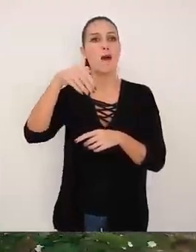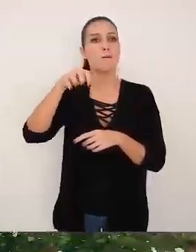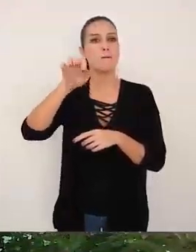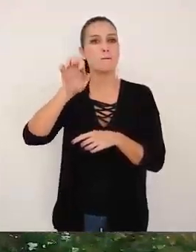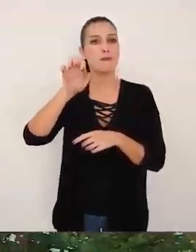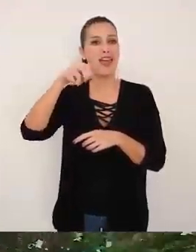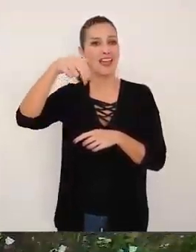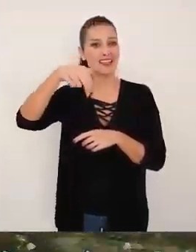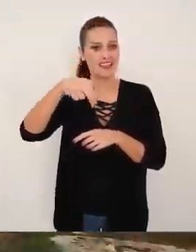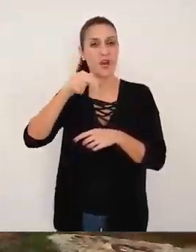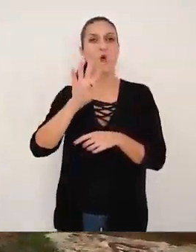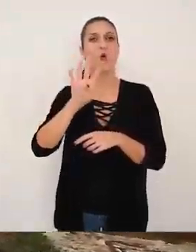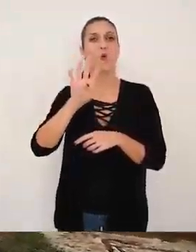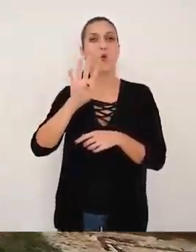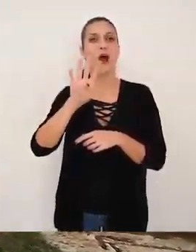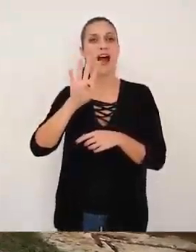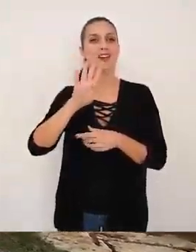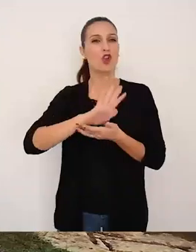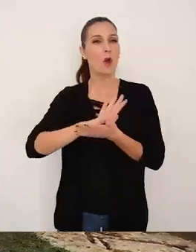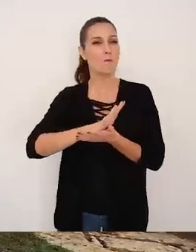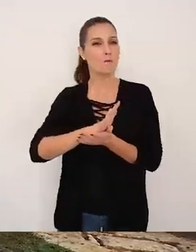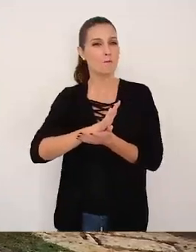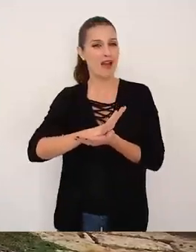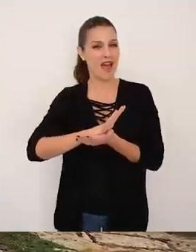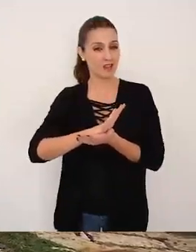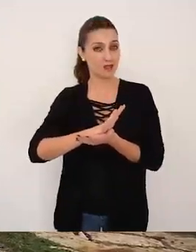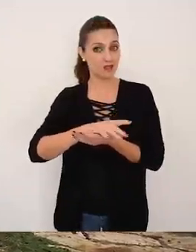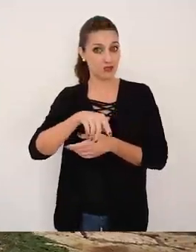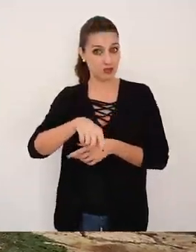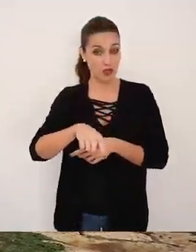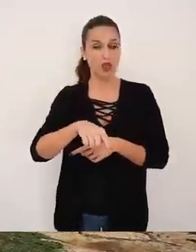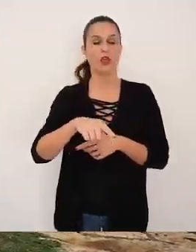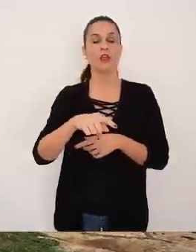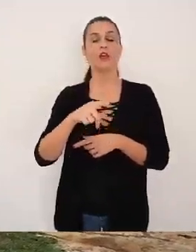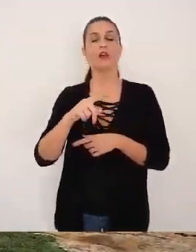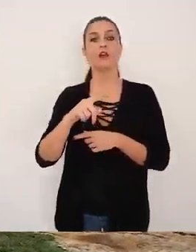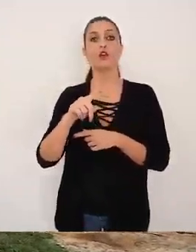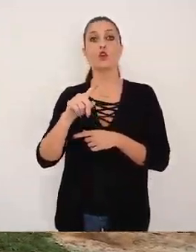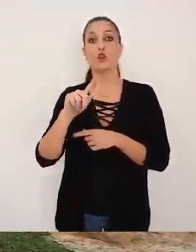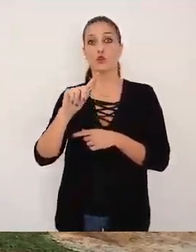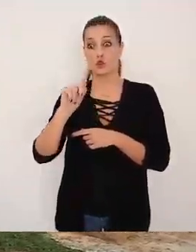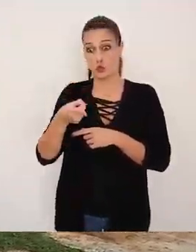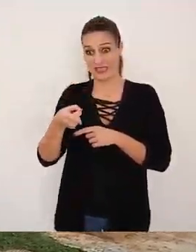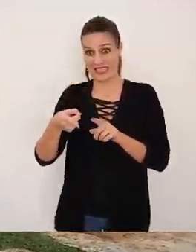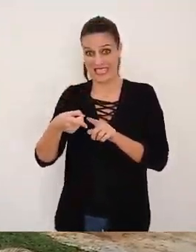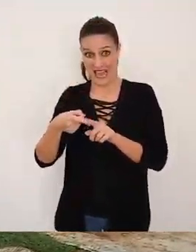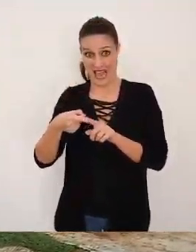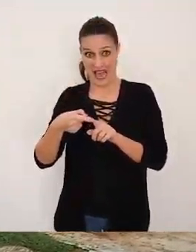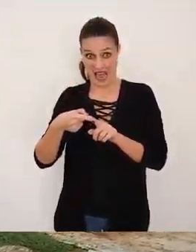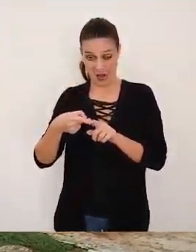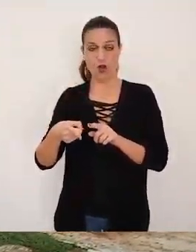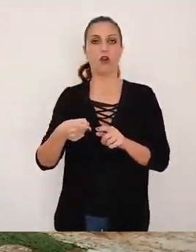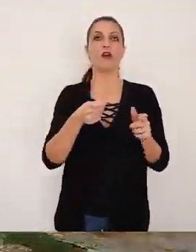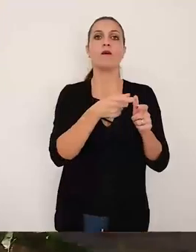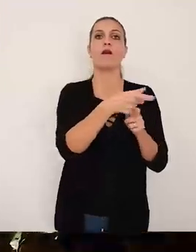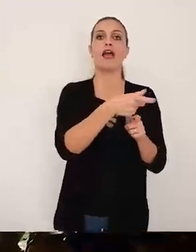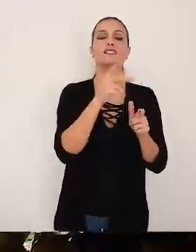stabile” situato tra i confini di Giurdignano e Giuggianello.